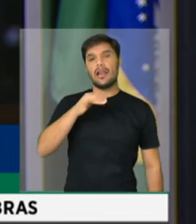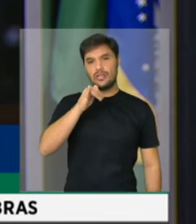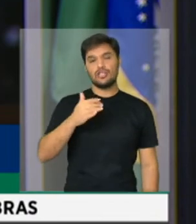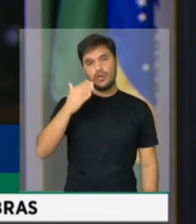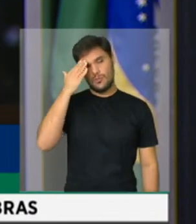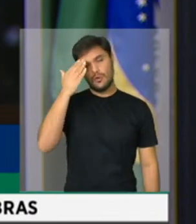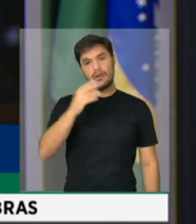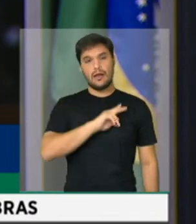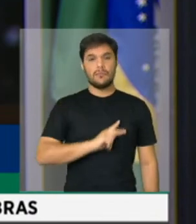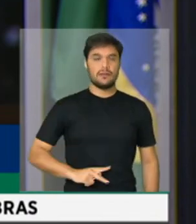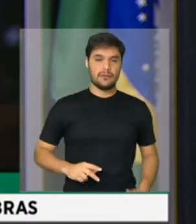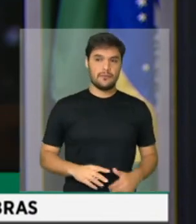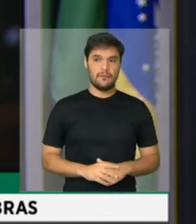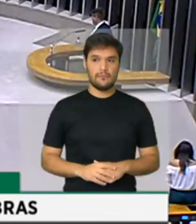GENTE TEM PRA FAZER NESSE MOMENTO ESTAMOS FAZENDO MAS